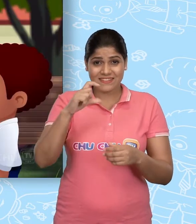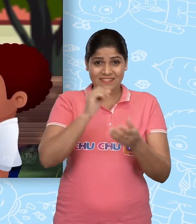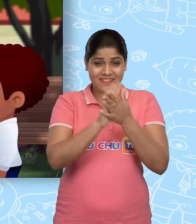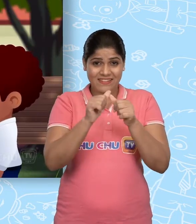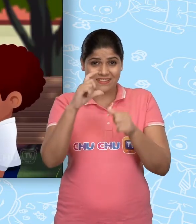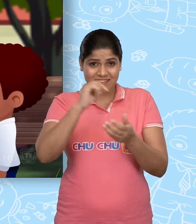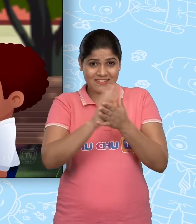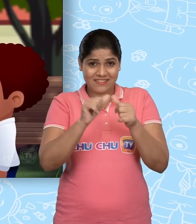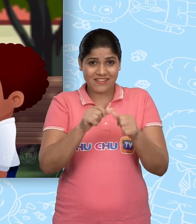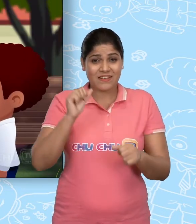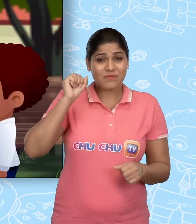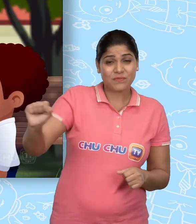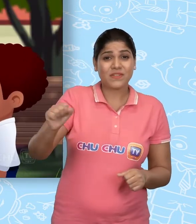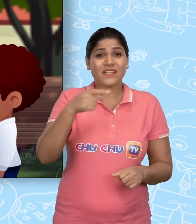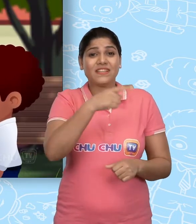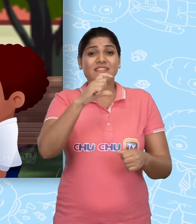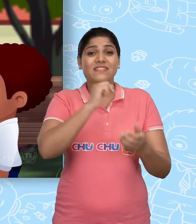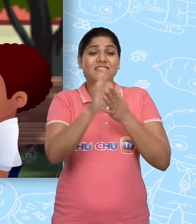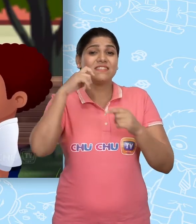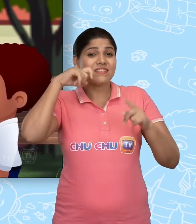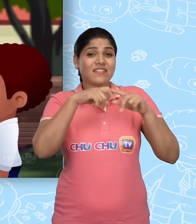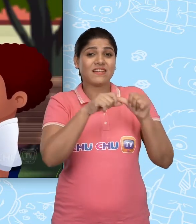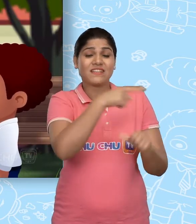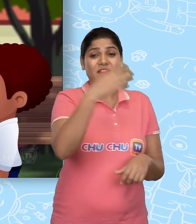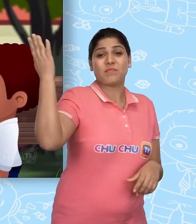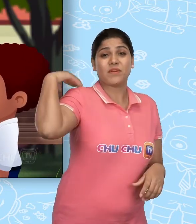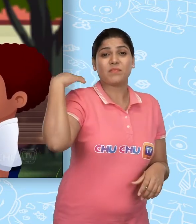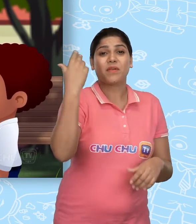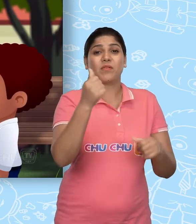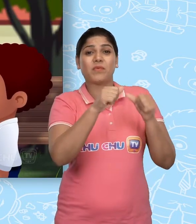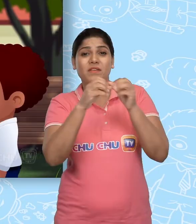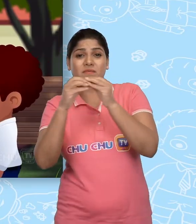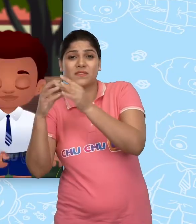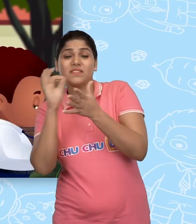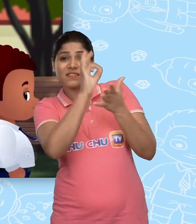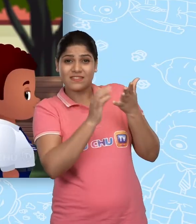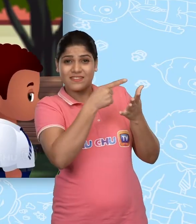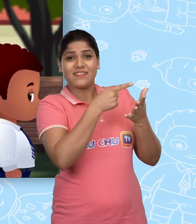ChaCha अब तुम्हे Chika के पिठ पे अपनी उँगली से कोई अक्षर लिखना है